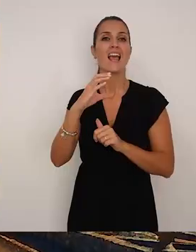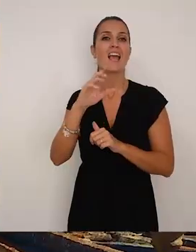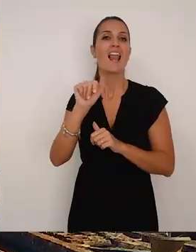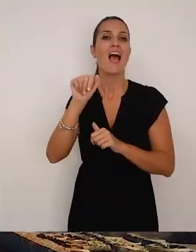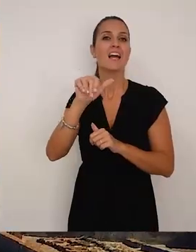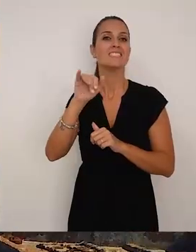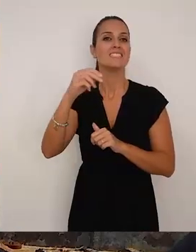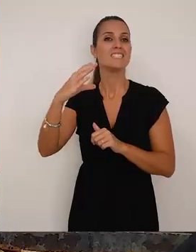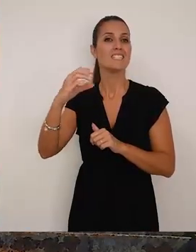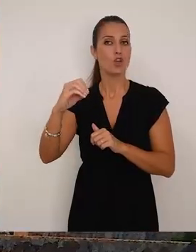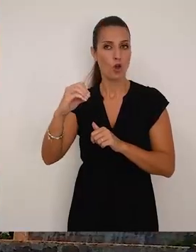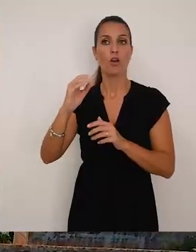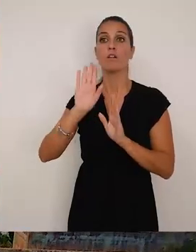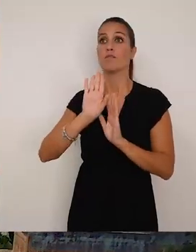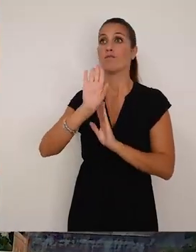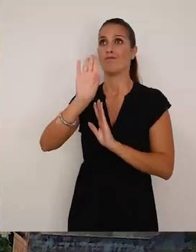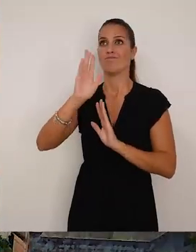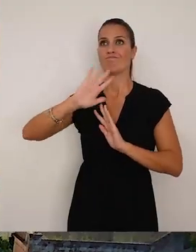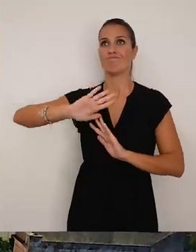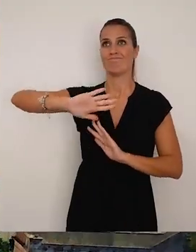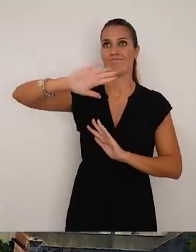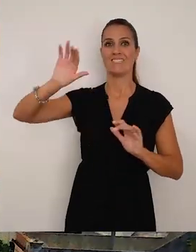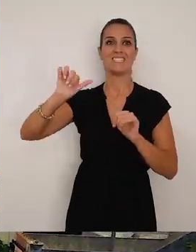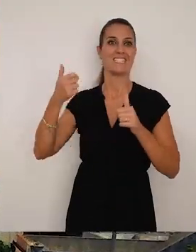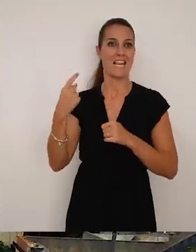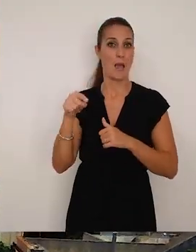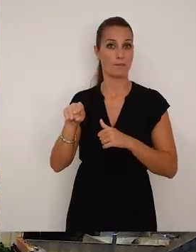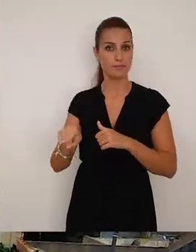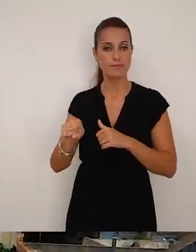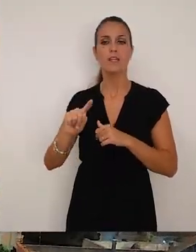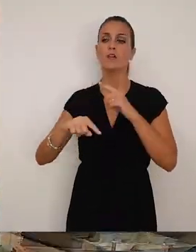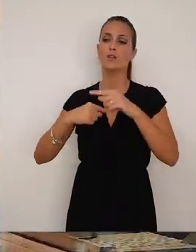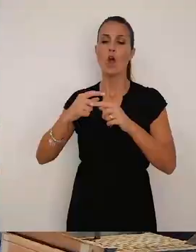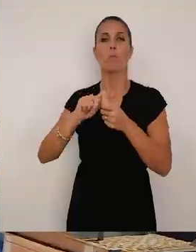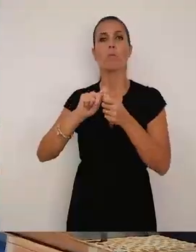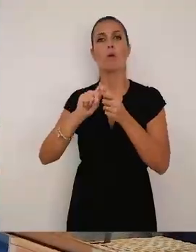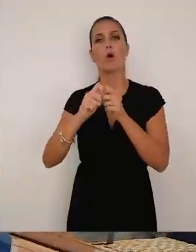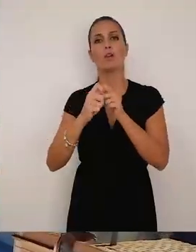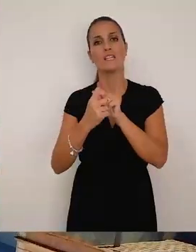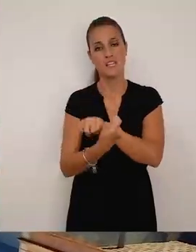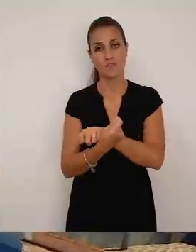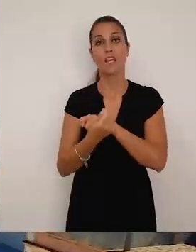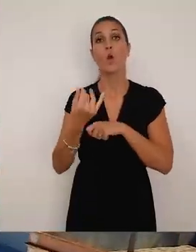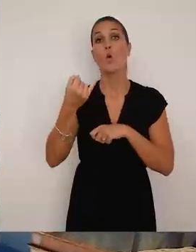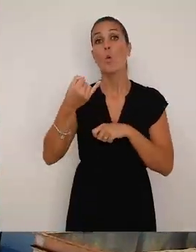che primeggia sul prospetto frontale. Le modifiche architettoniche furono realizzate